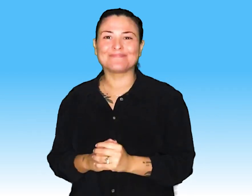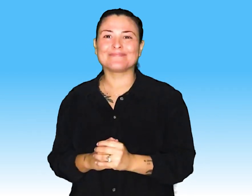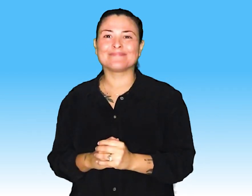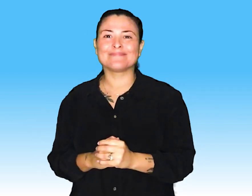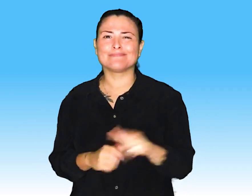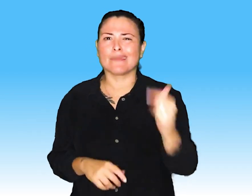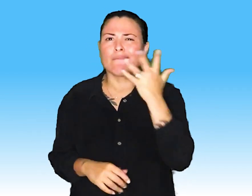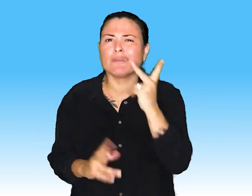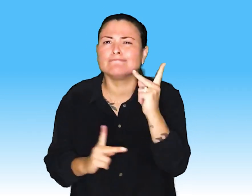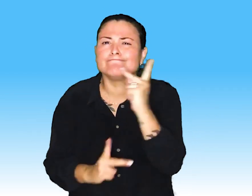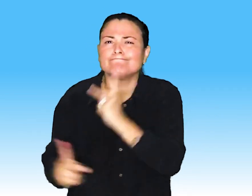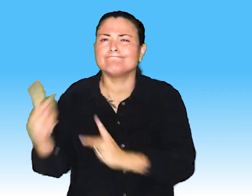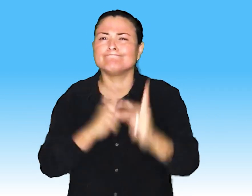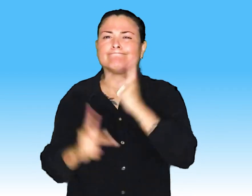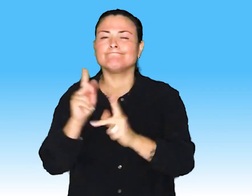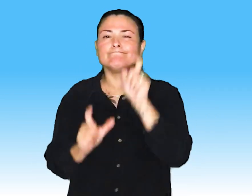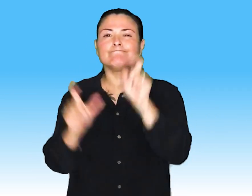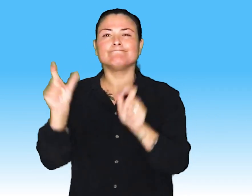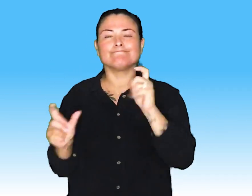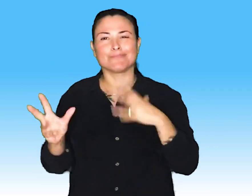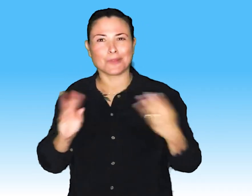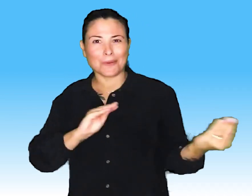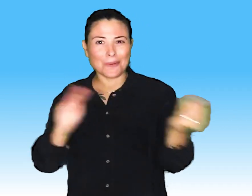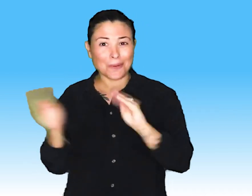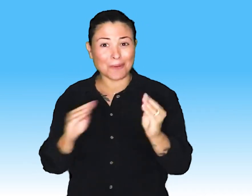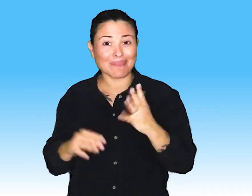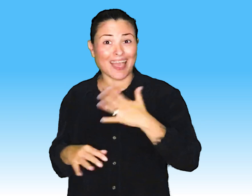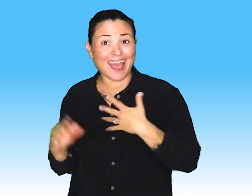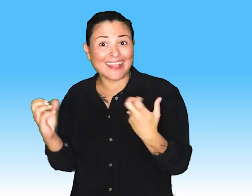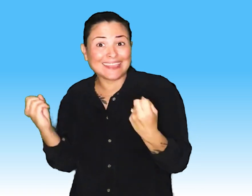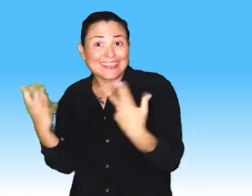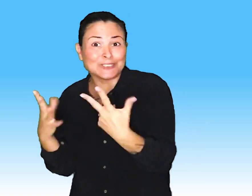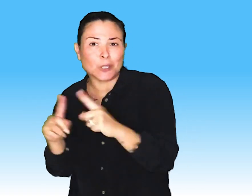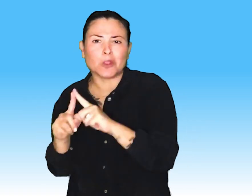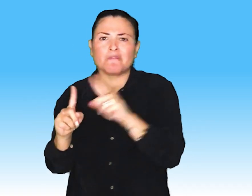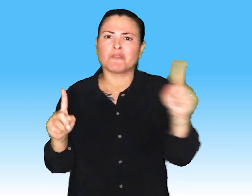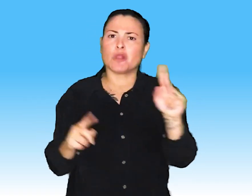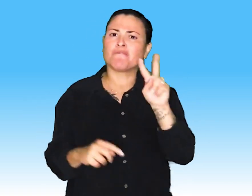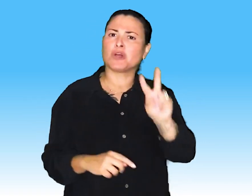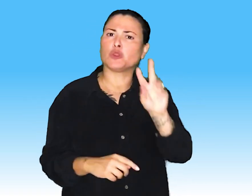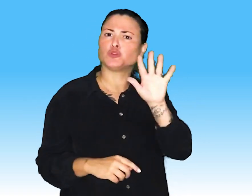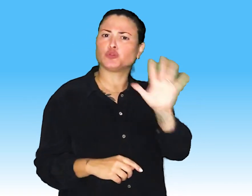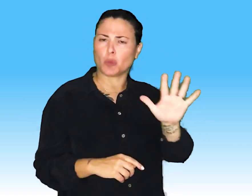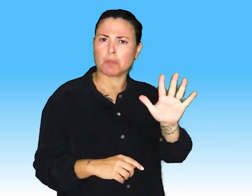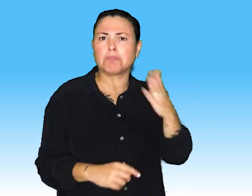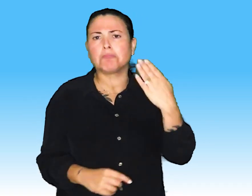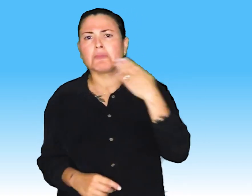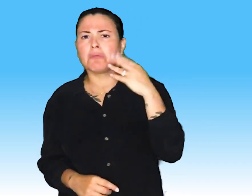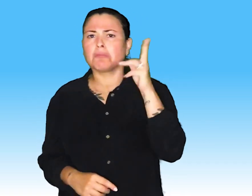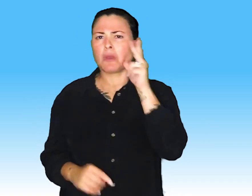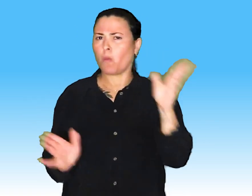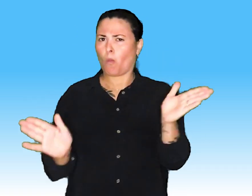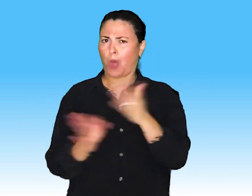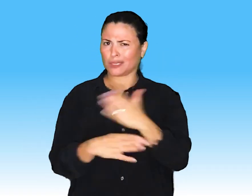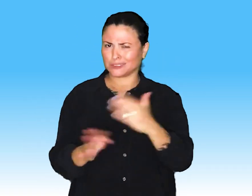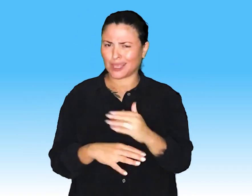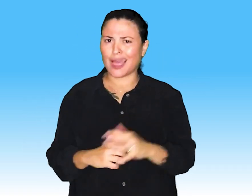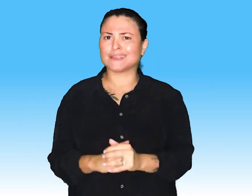Per questo motivo stiamo cercando dei giovani sordi - età tra 18 e 25, maschi e femmine -